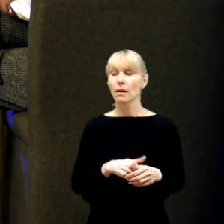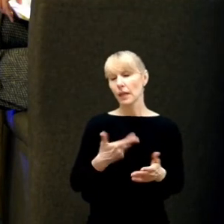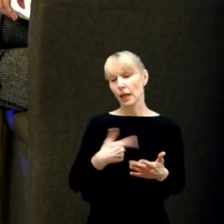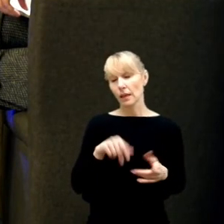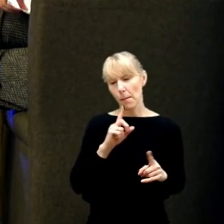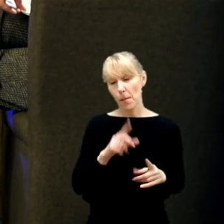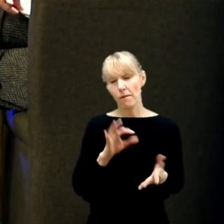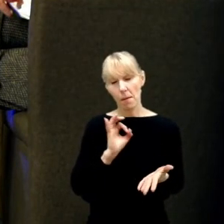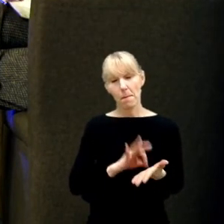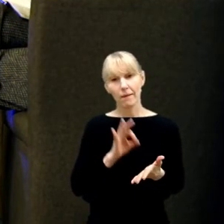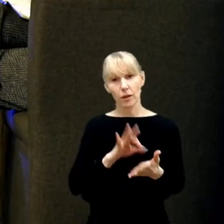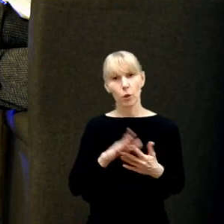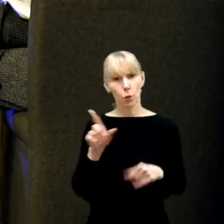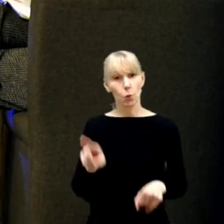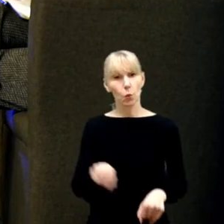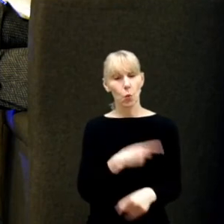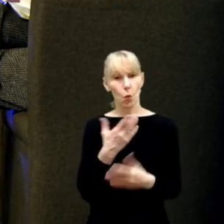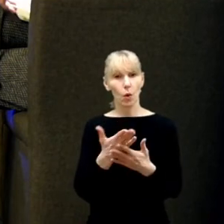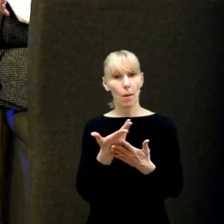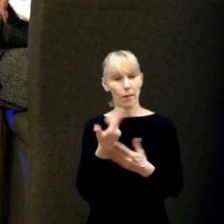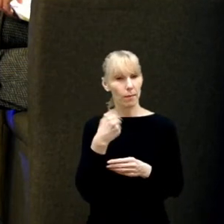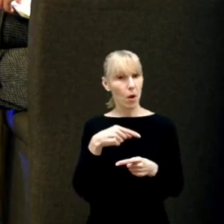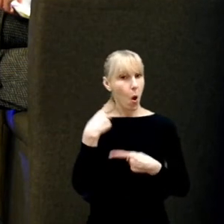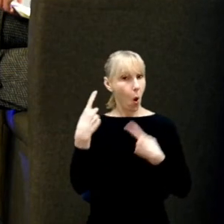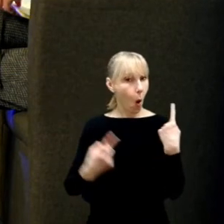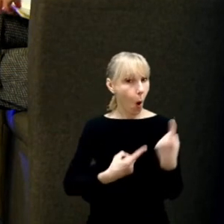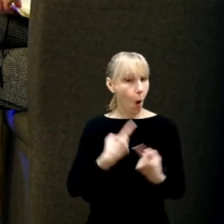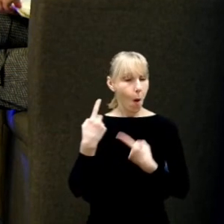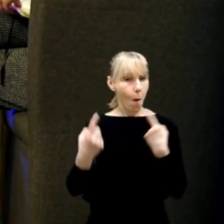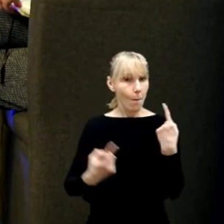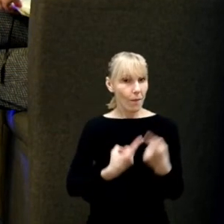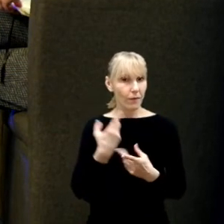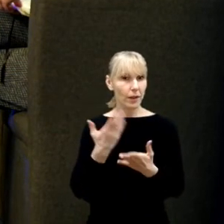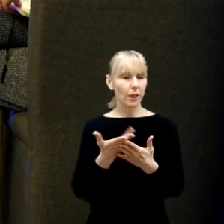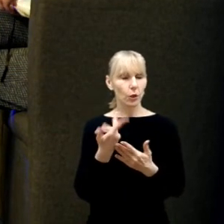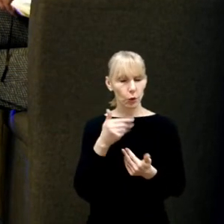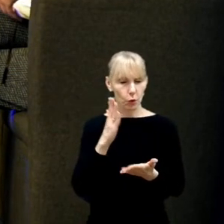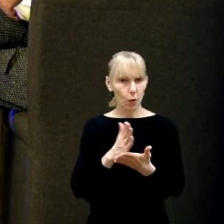bym w ten sposób przekazał, w jaki sposób to się dzieje, mówię w sensie,